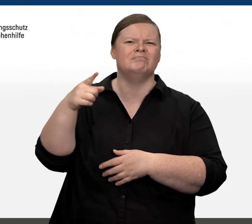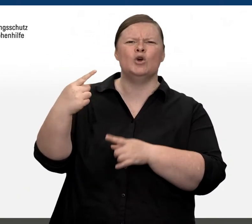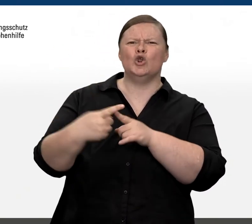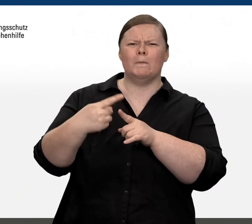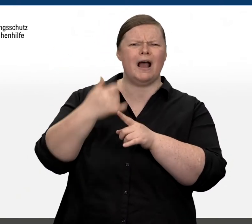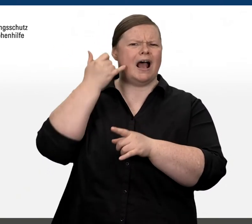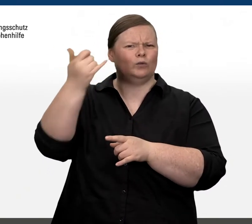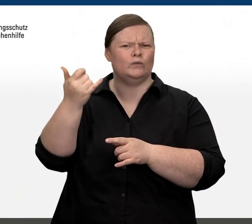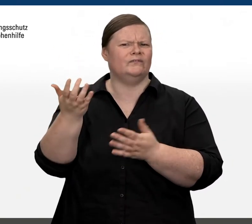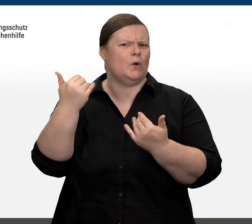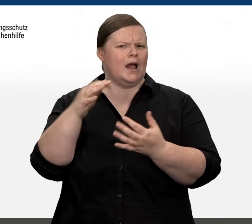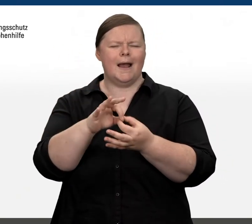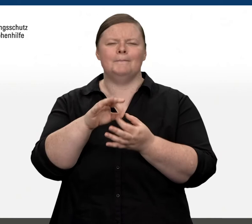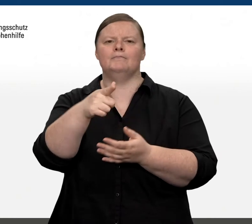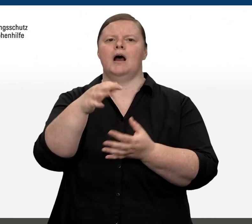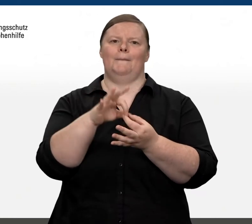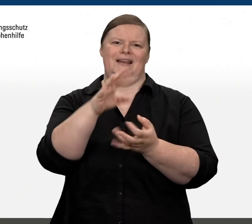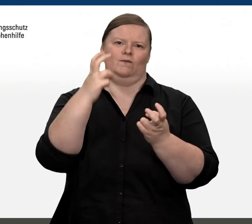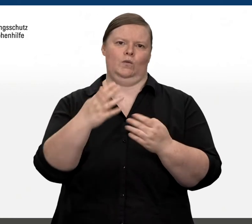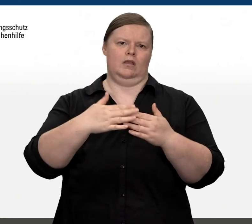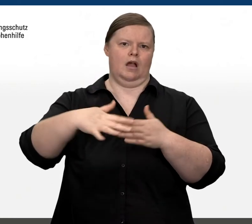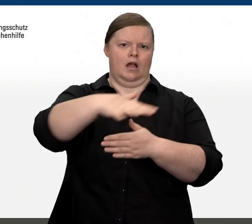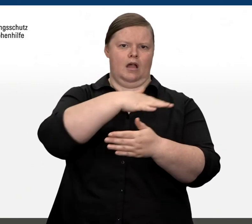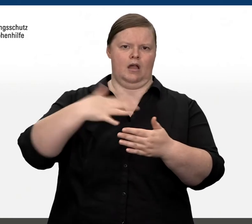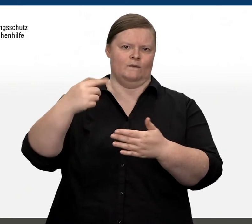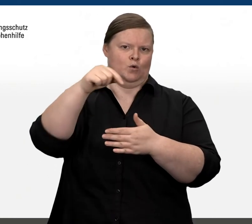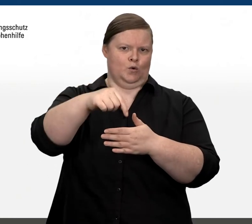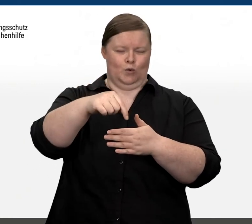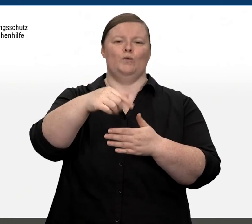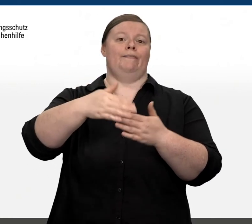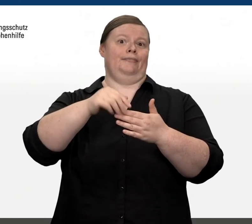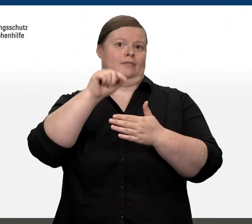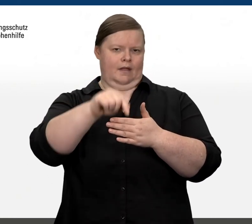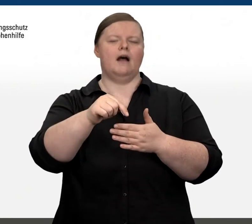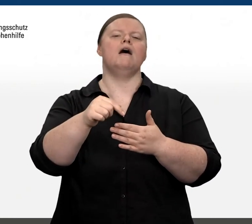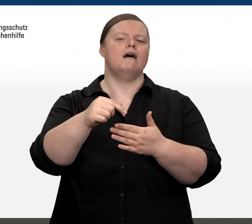Die Nummer der Giftnotrufzentrale in Ihrer Nähe